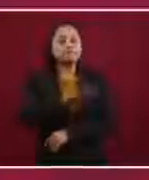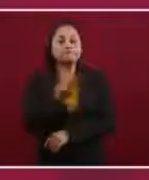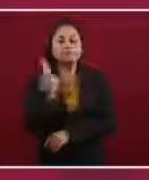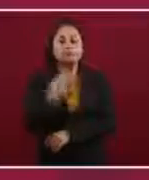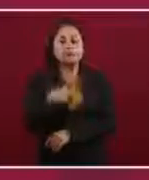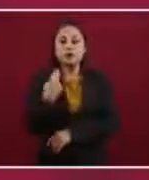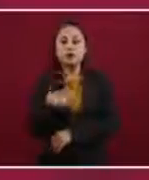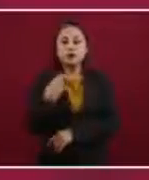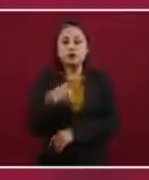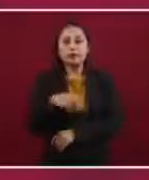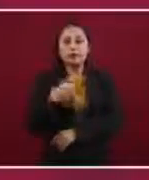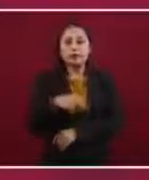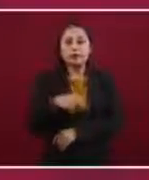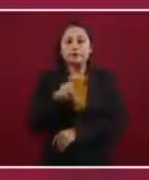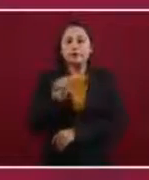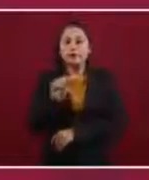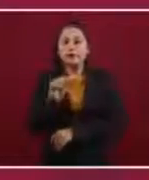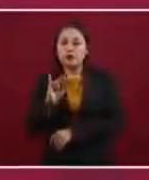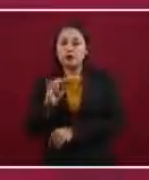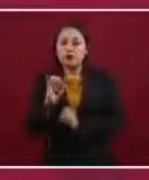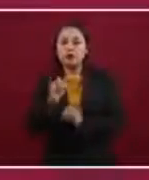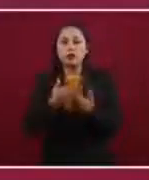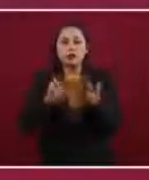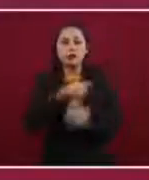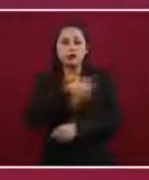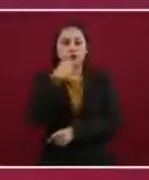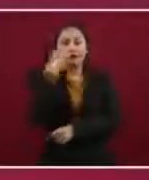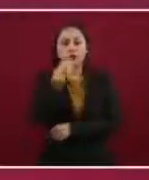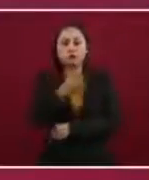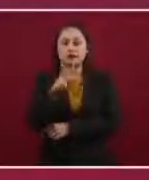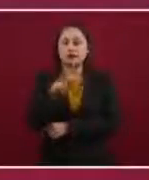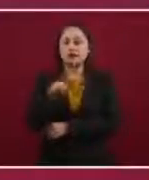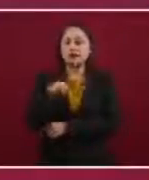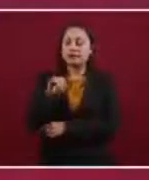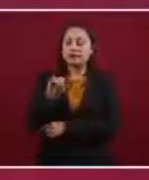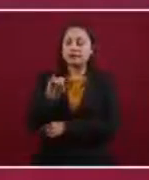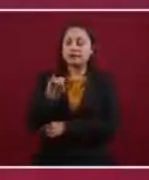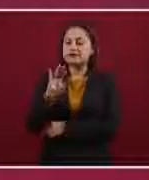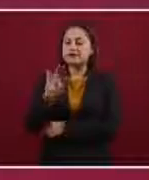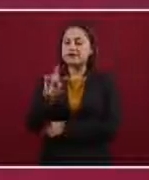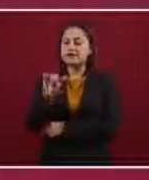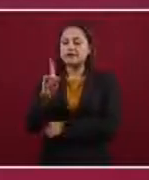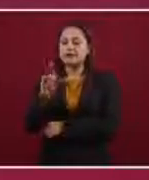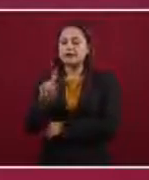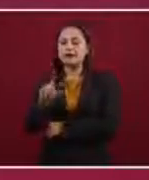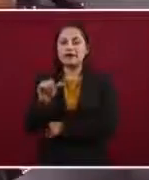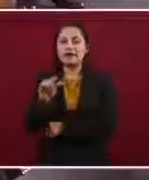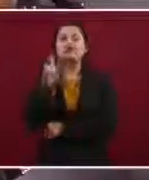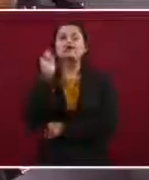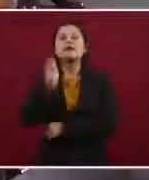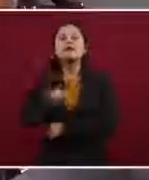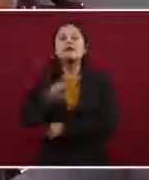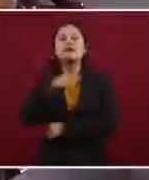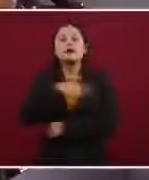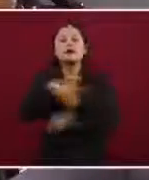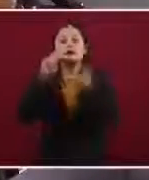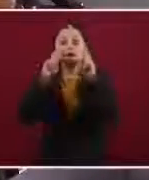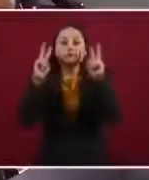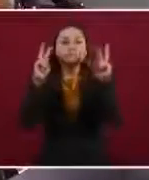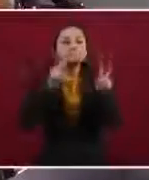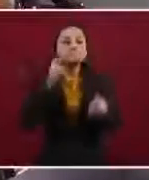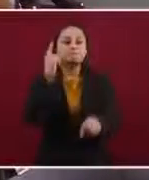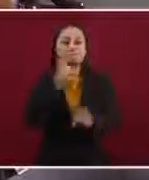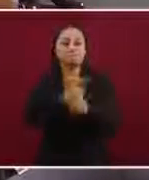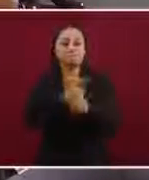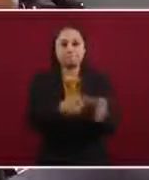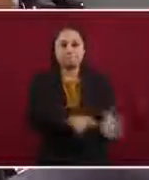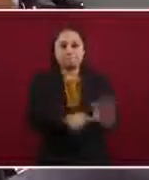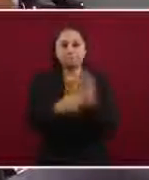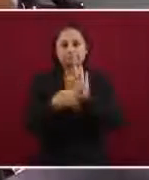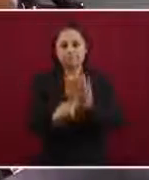visibilizar, ¿sí? visibilizar.